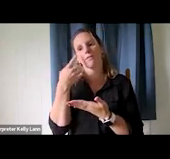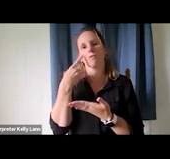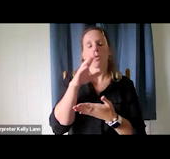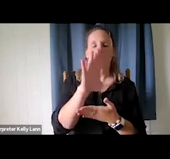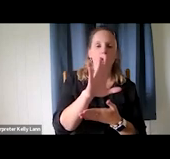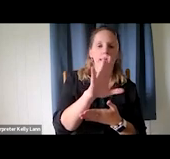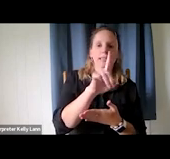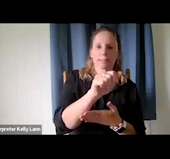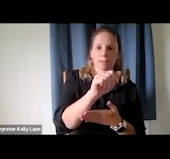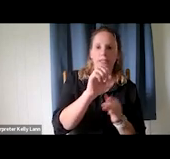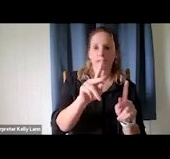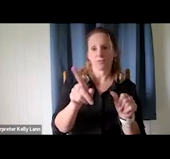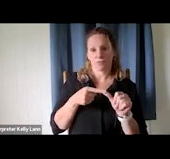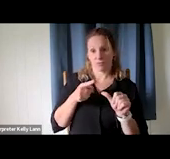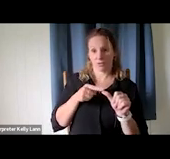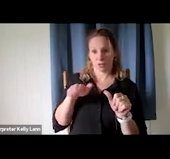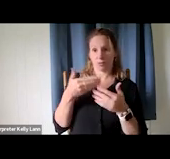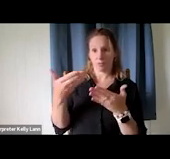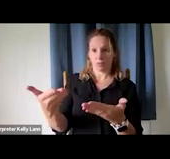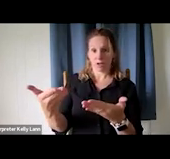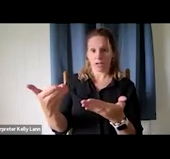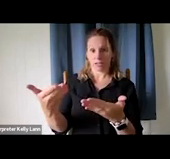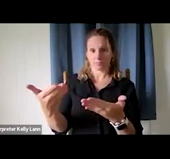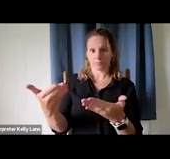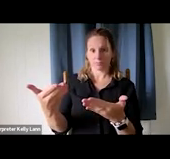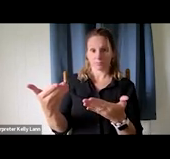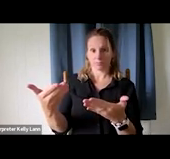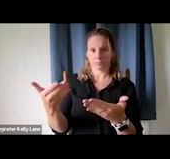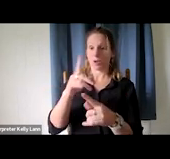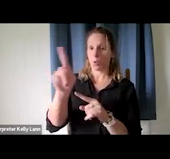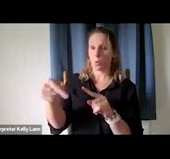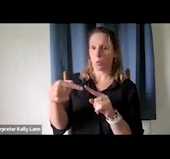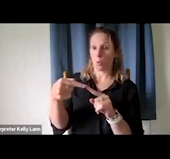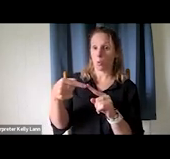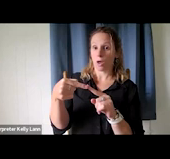Primero, proporcioné una visión general de cuando estuvo en tratamiento